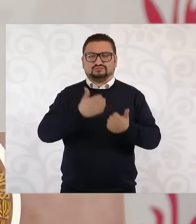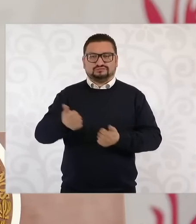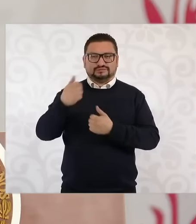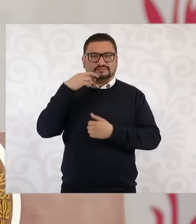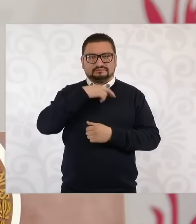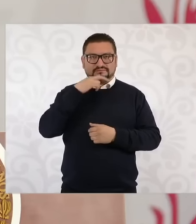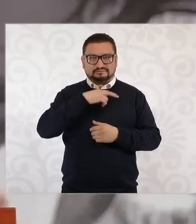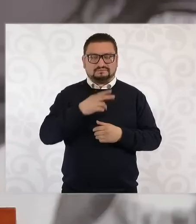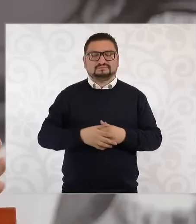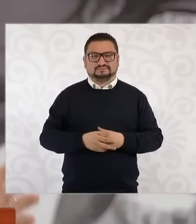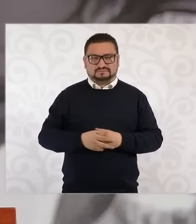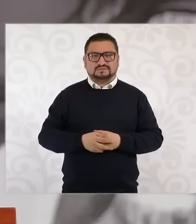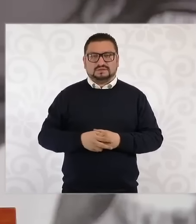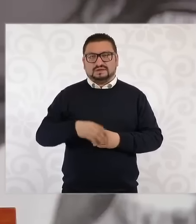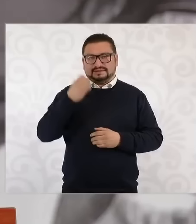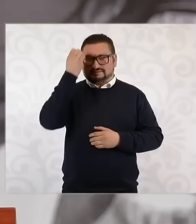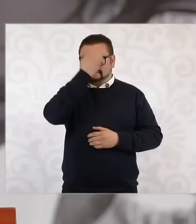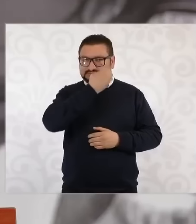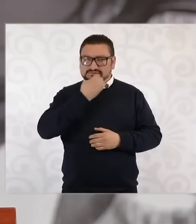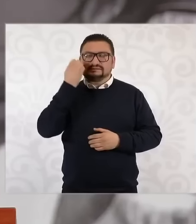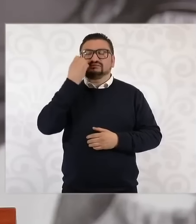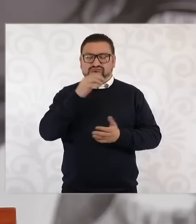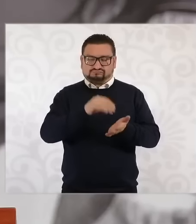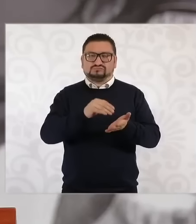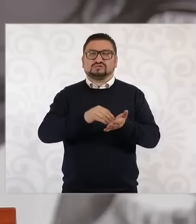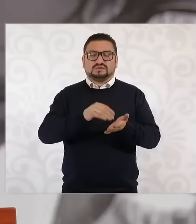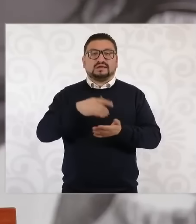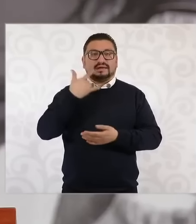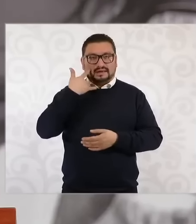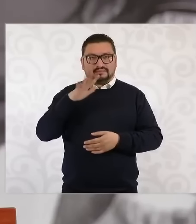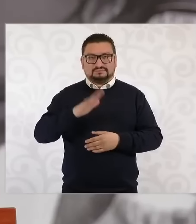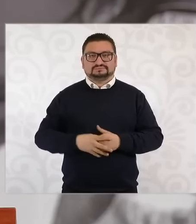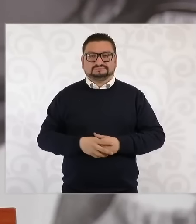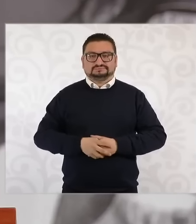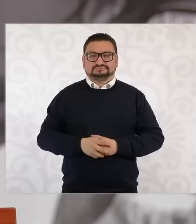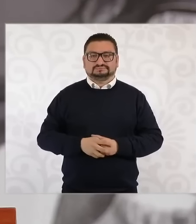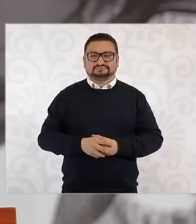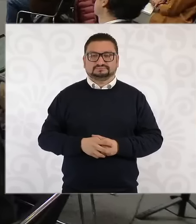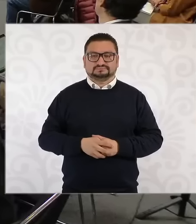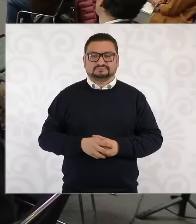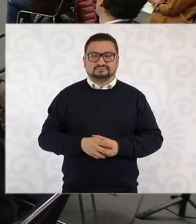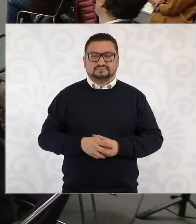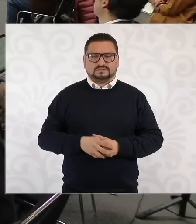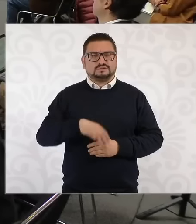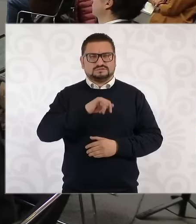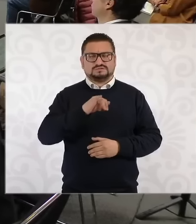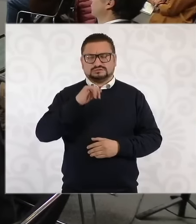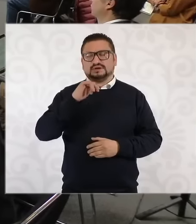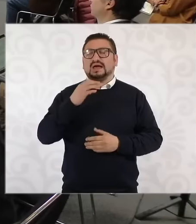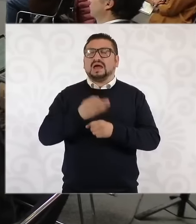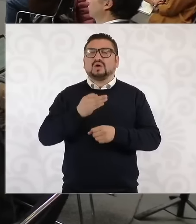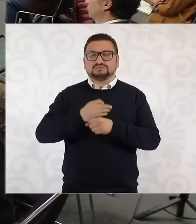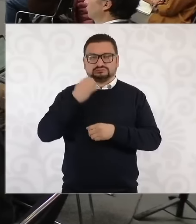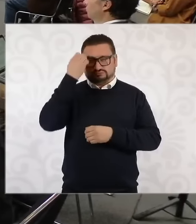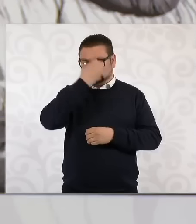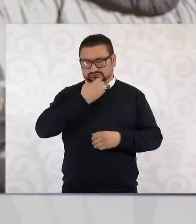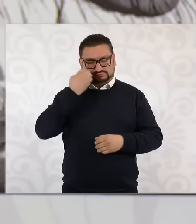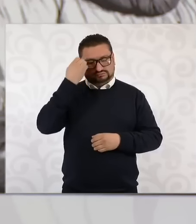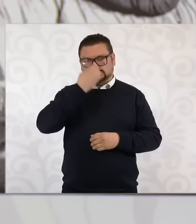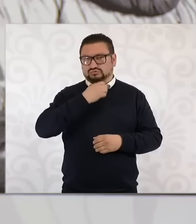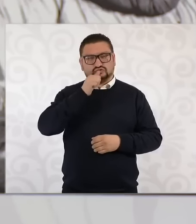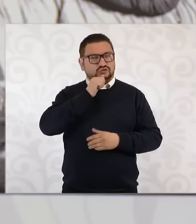aviones. está en análisis todavía se está viendo esa posibilidad, pero si está este considera,